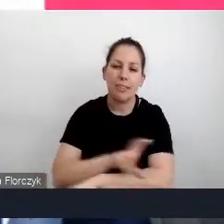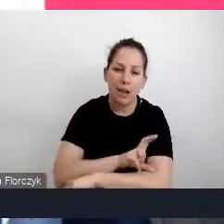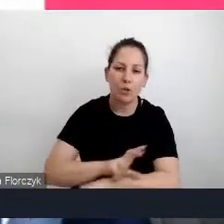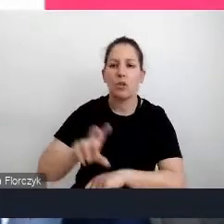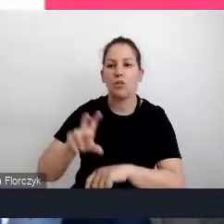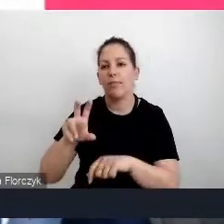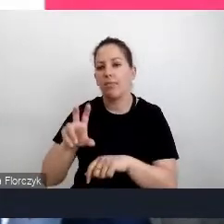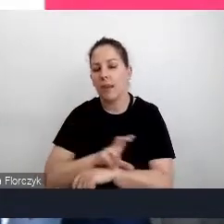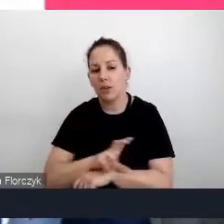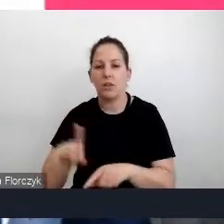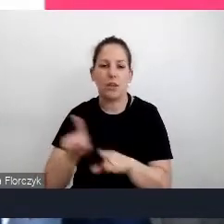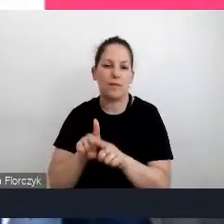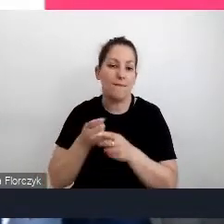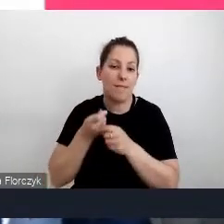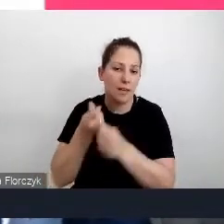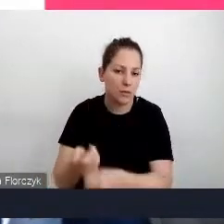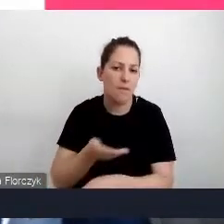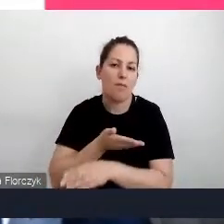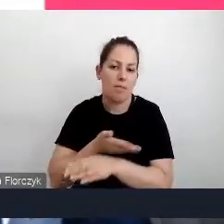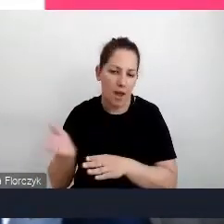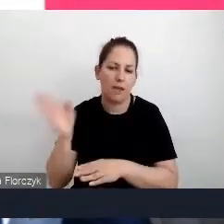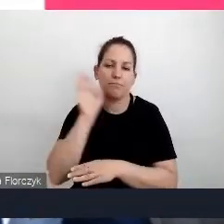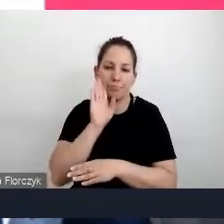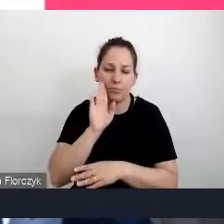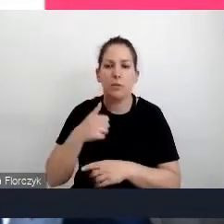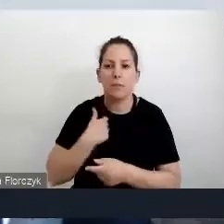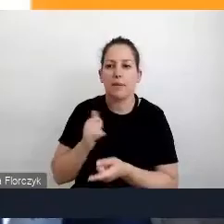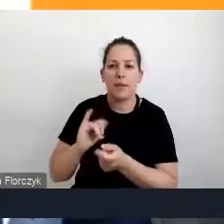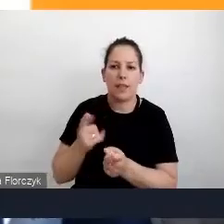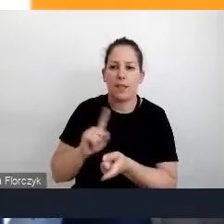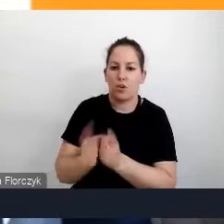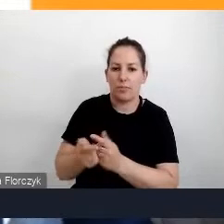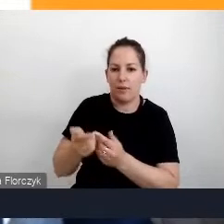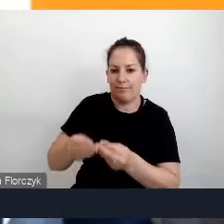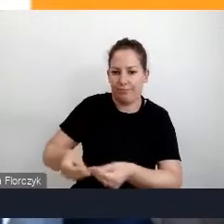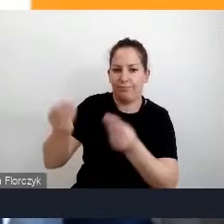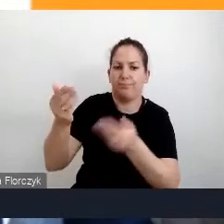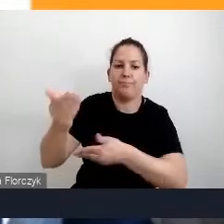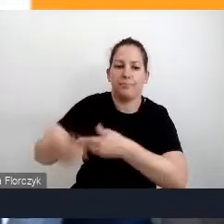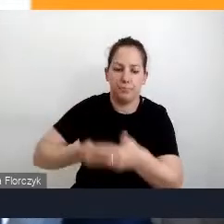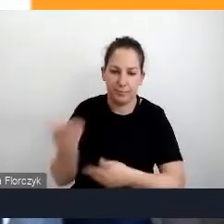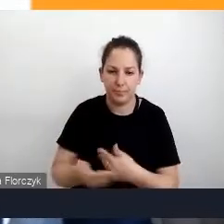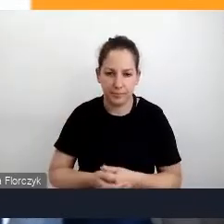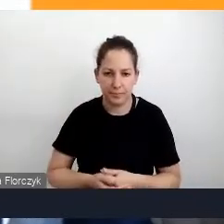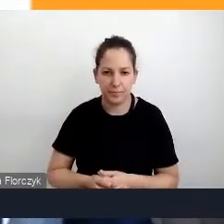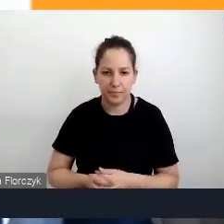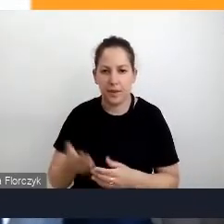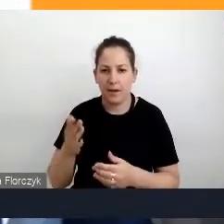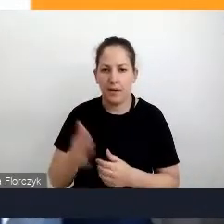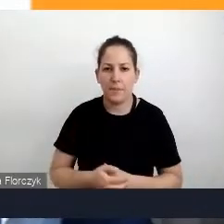jak i finansowo nadal to, żeby jak najszybciej Ukraina czy też miasto bezpośrednio Żytomierz, odbudowało się.